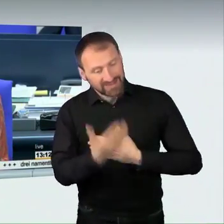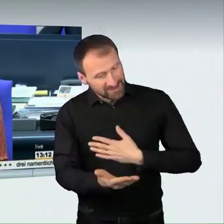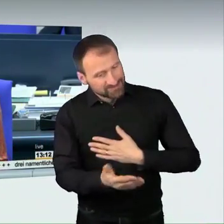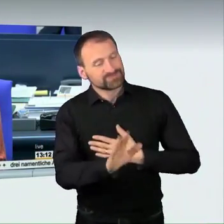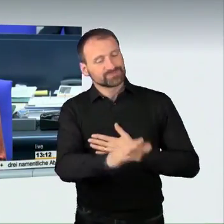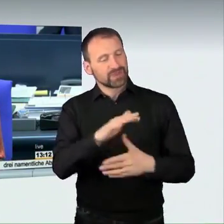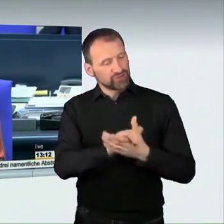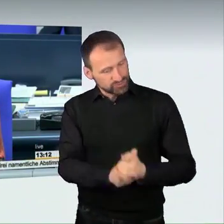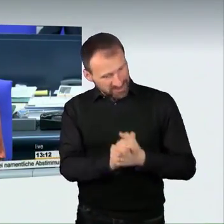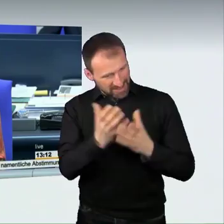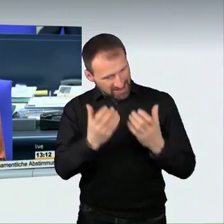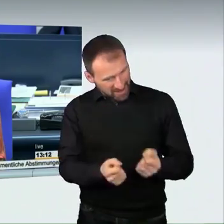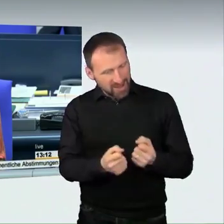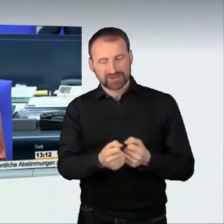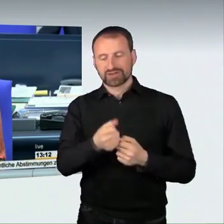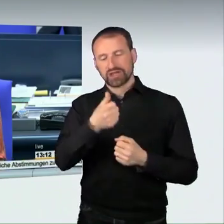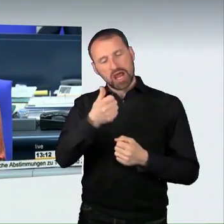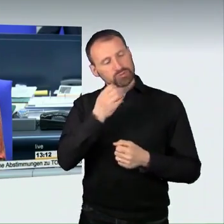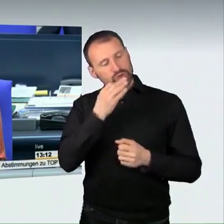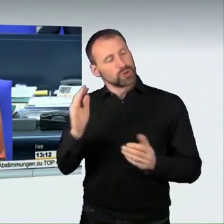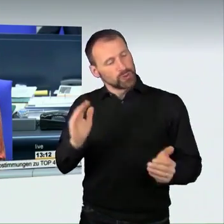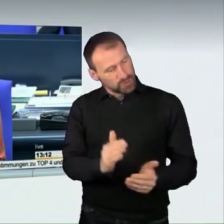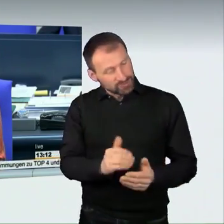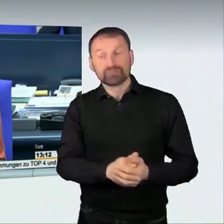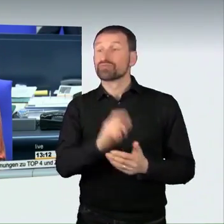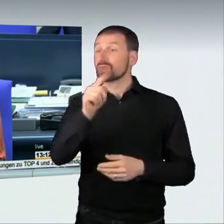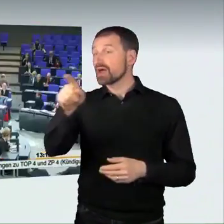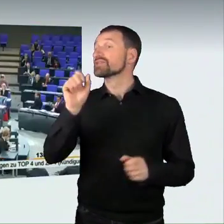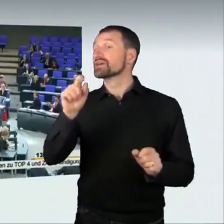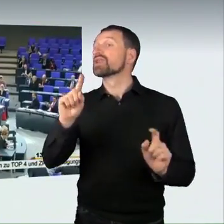Das ist wunderbar. Das können andere auch und damit Zeit einsparen.